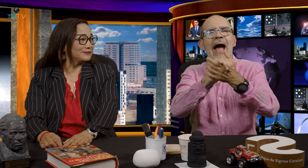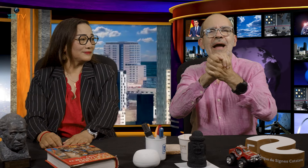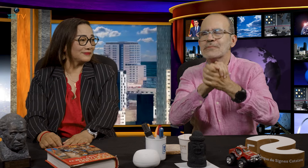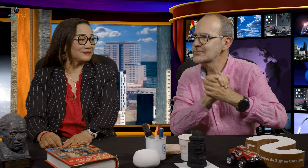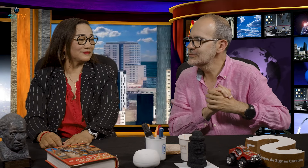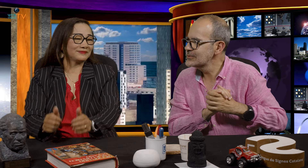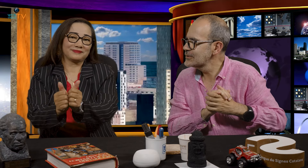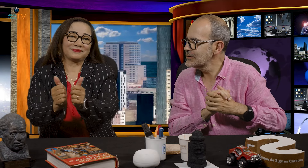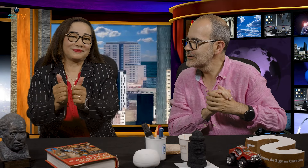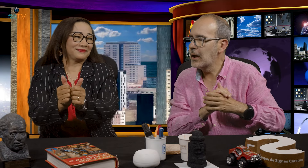¿y “amigo”?